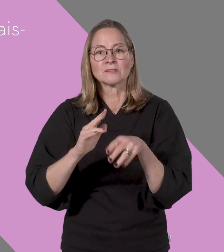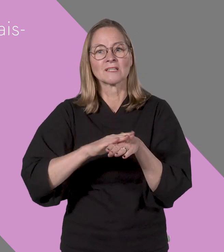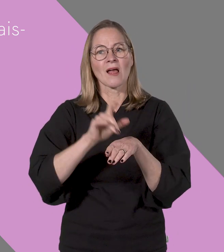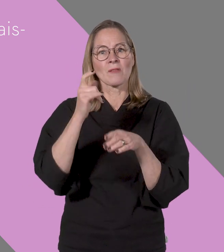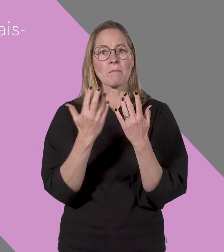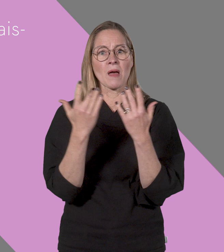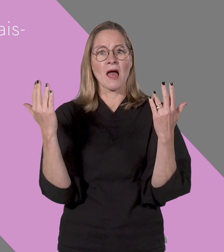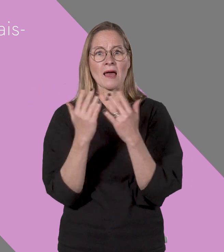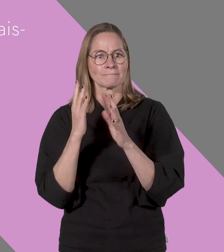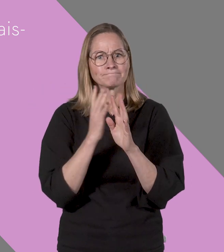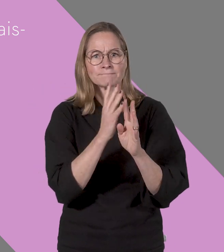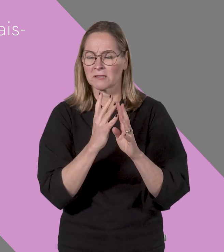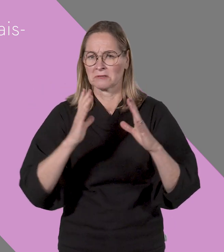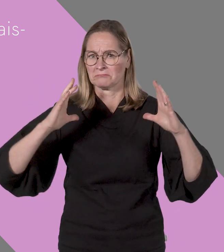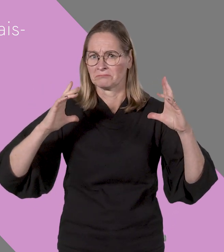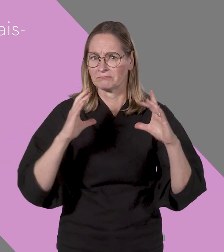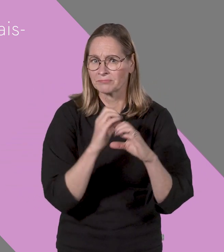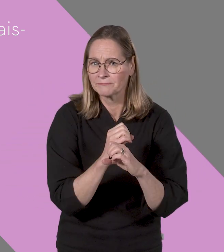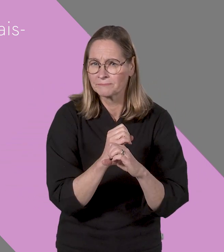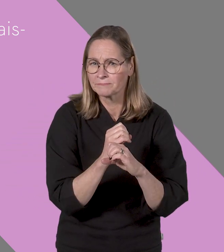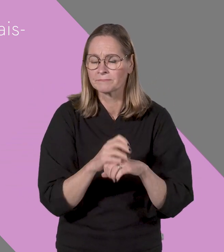ja käyttäjämäärät ovat laskeneet.